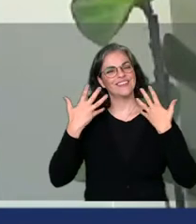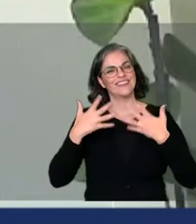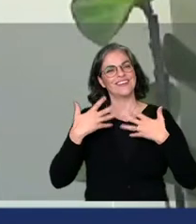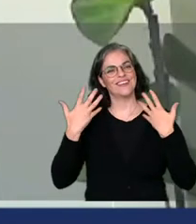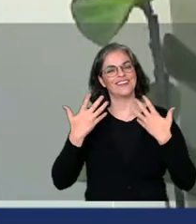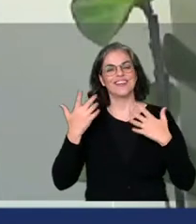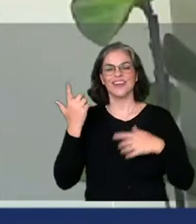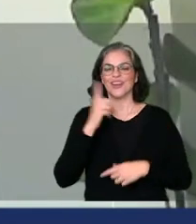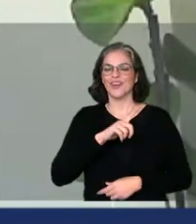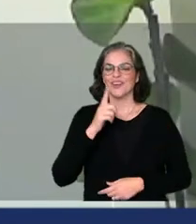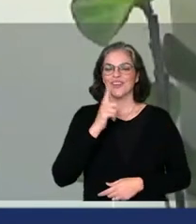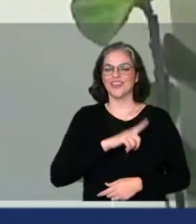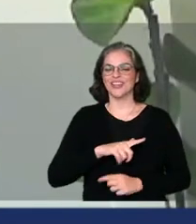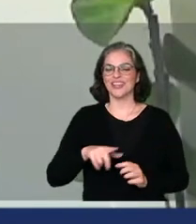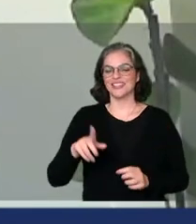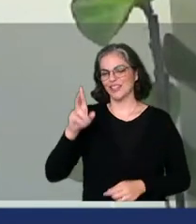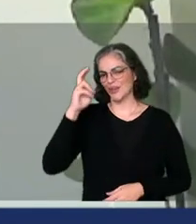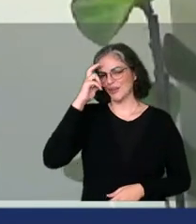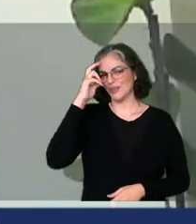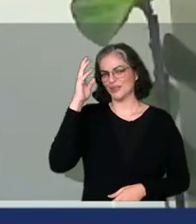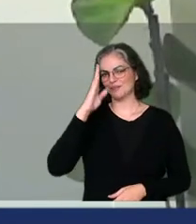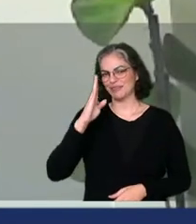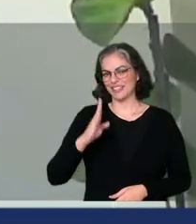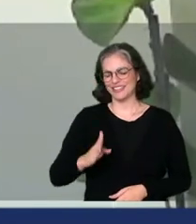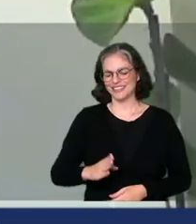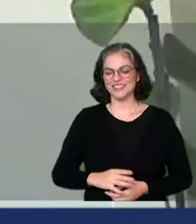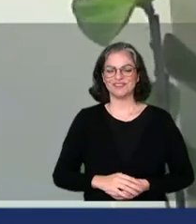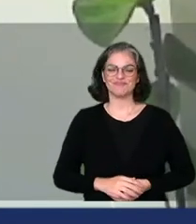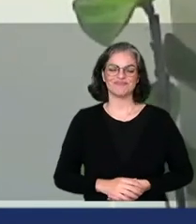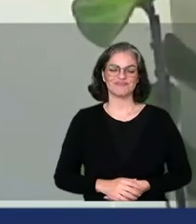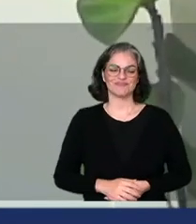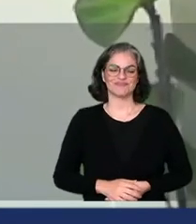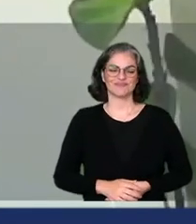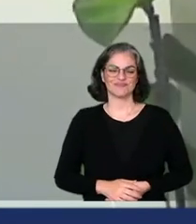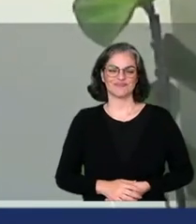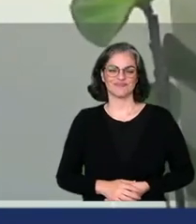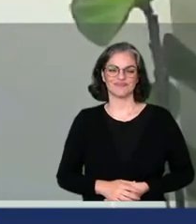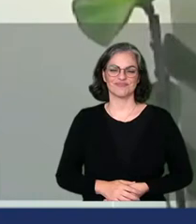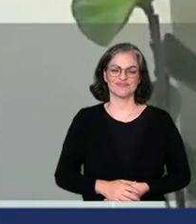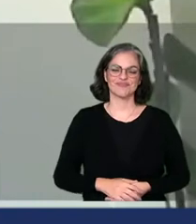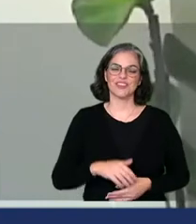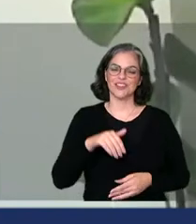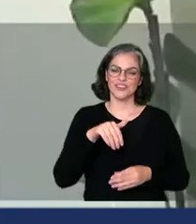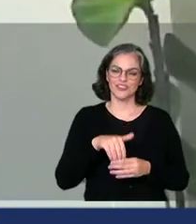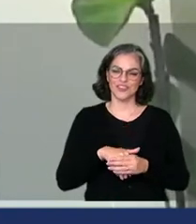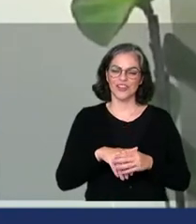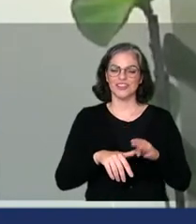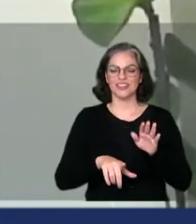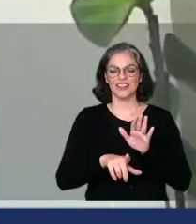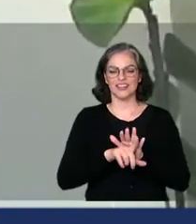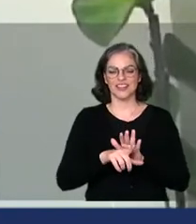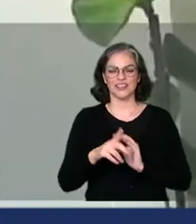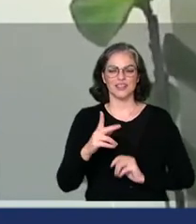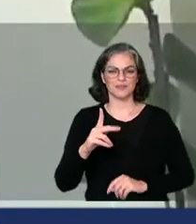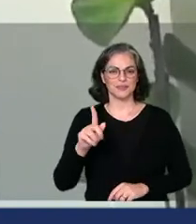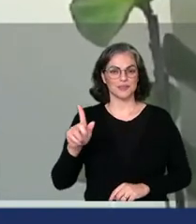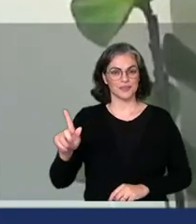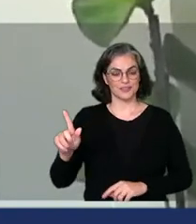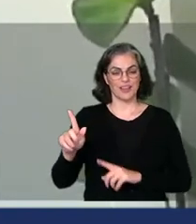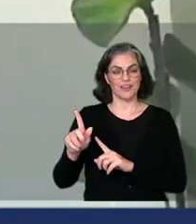DE CULTURA EM TODO O BRASIL. HOJE É DIA DE CELEBRAÇÃO, PARA CULTURA BRASILEIRA, ALÉM DA VOTAÇÃO DA LEI PAULO GUSTAVO, JUSTA HOMENAGEM A